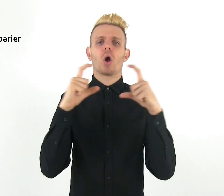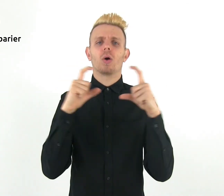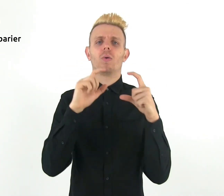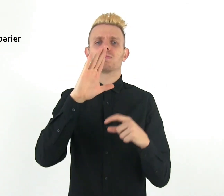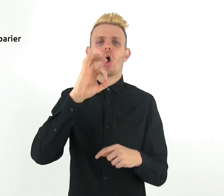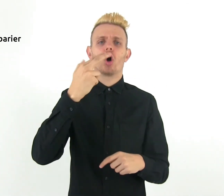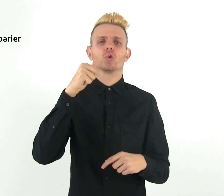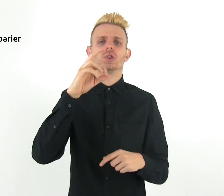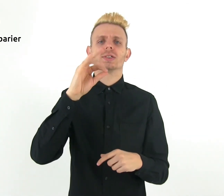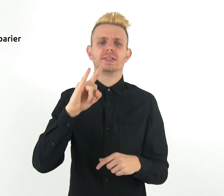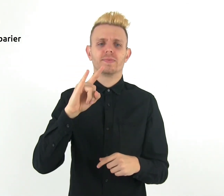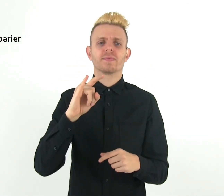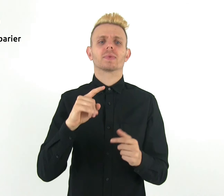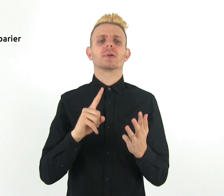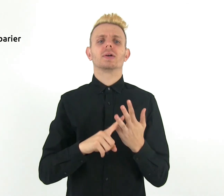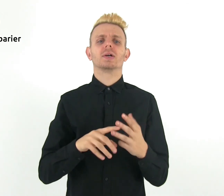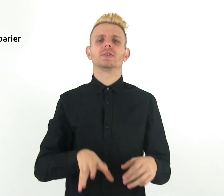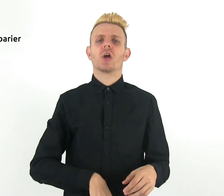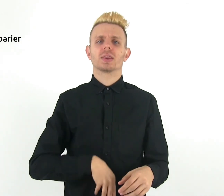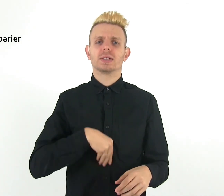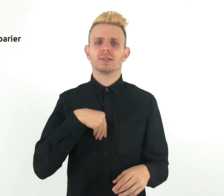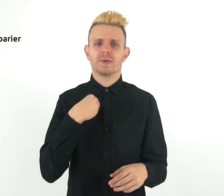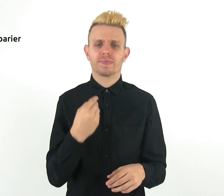bonusy, świąteczne, itp.)